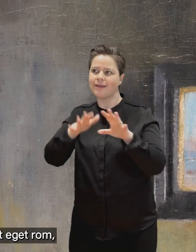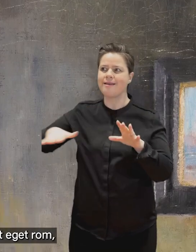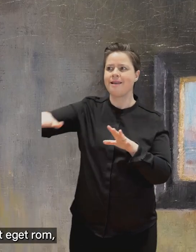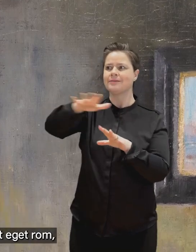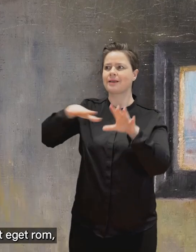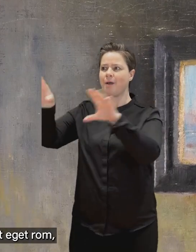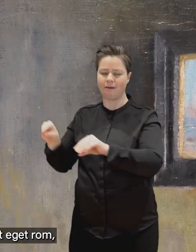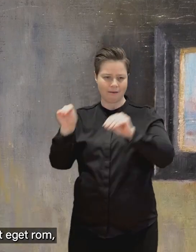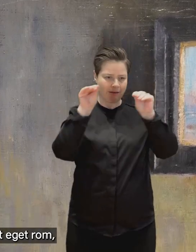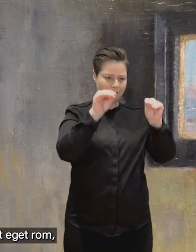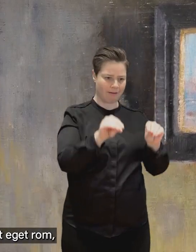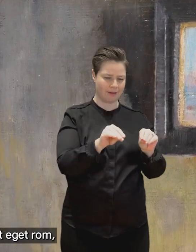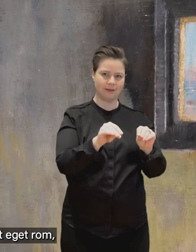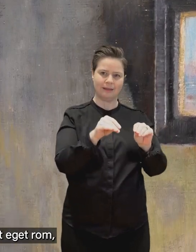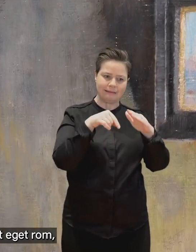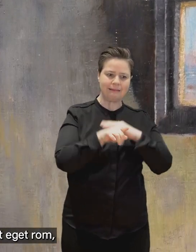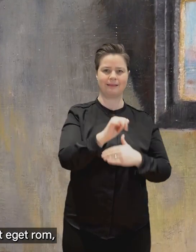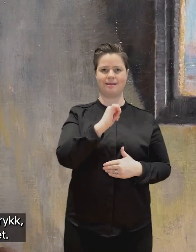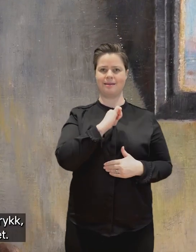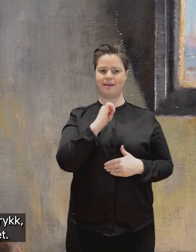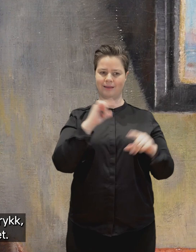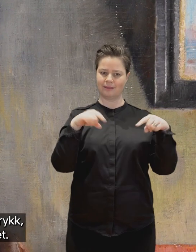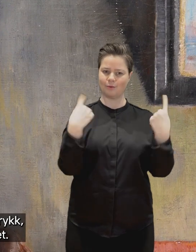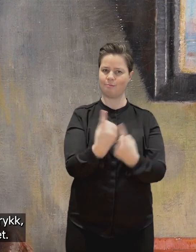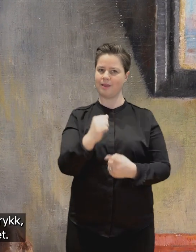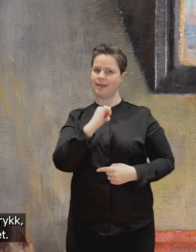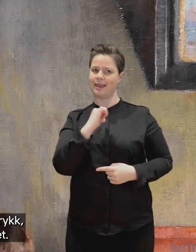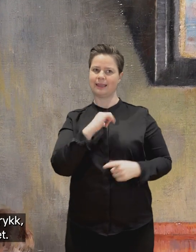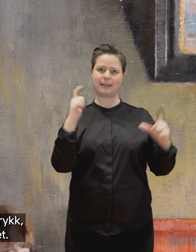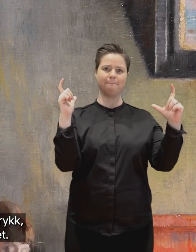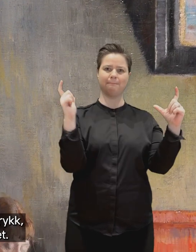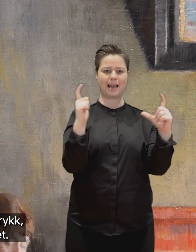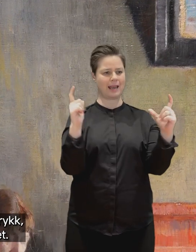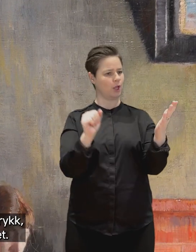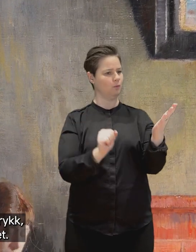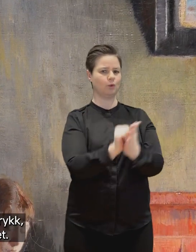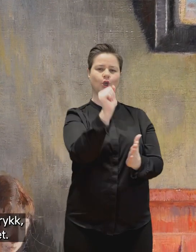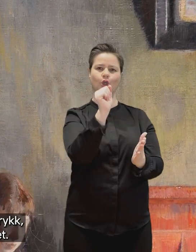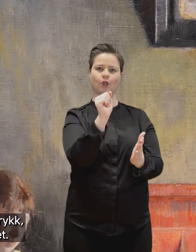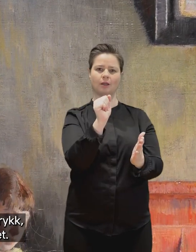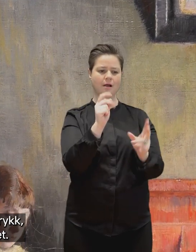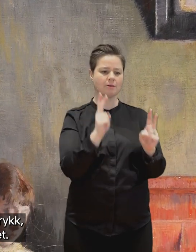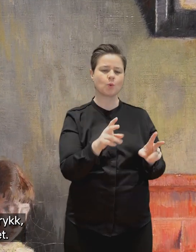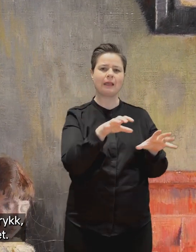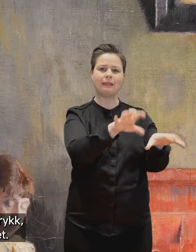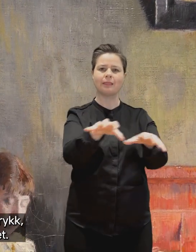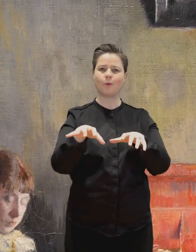Men hun tar det inn, i sitt eget rom, i sitt eget billeduttrykk, som er interiøret.